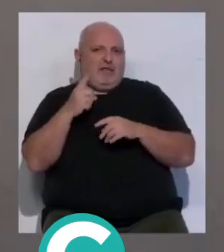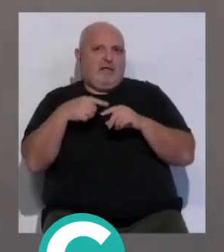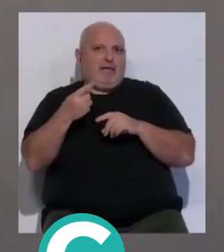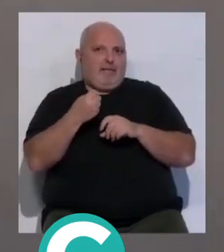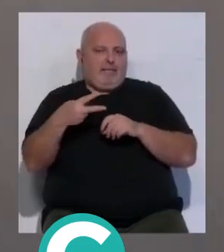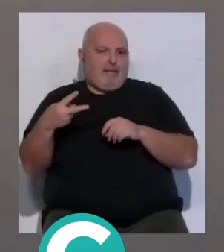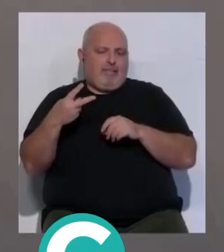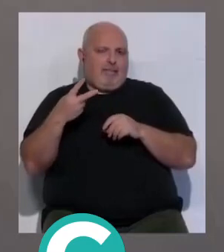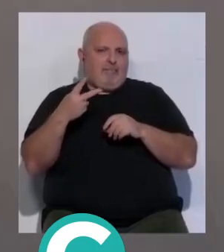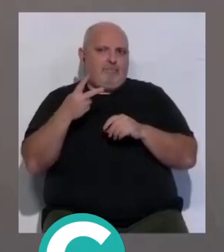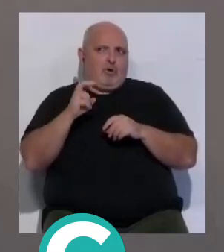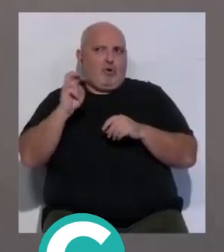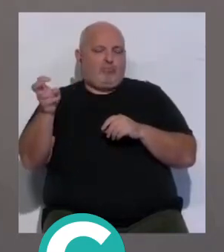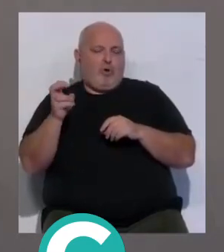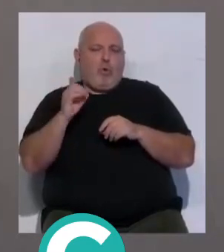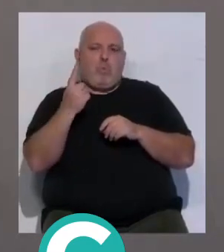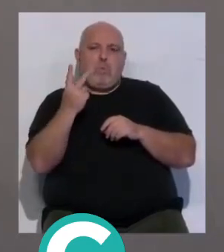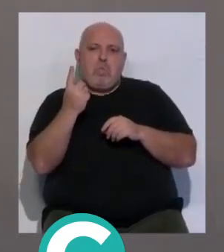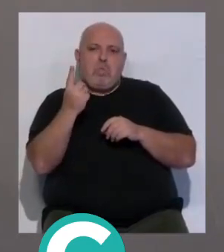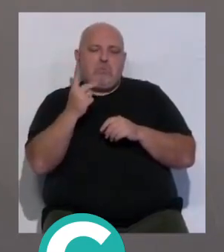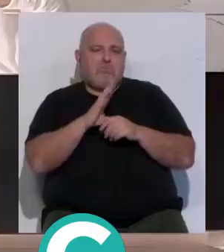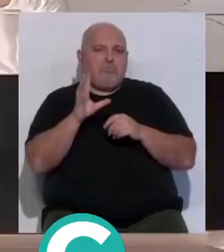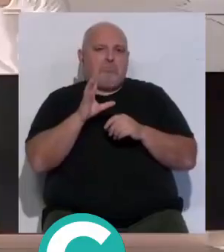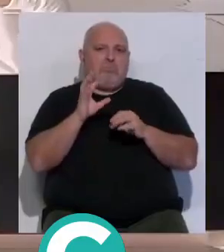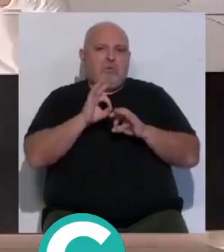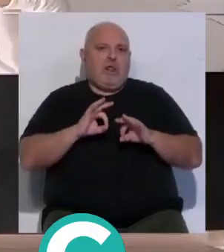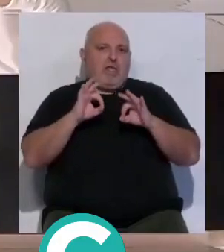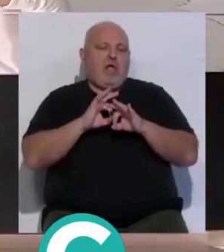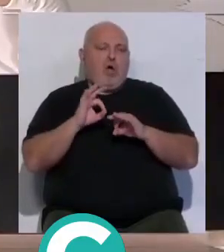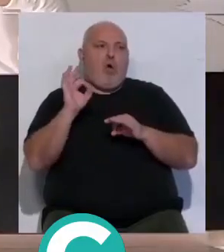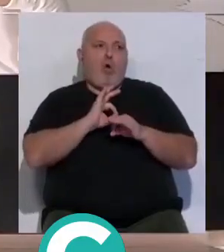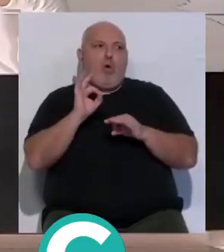te dicen nada del equipo rival porque o una que hace tiempo que no están u otra que han